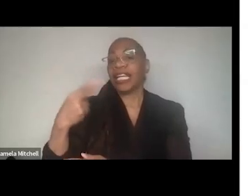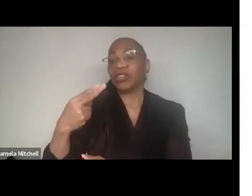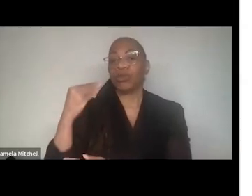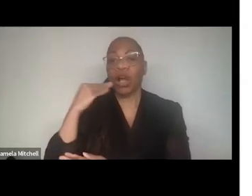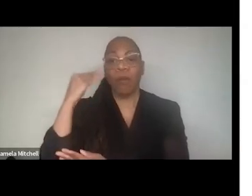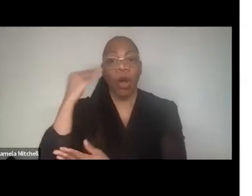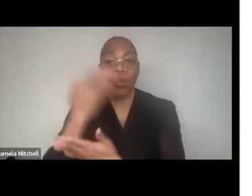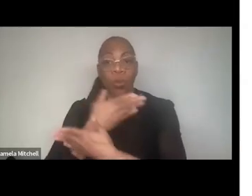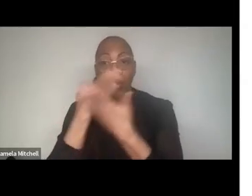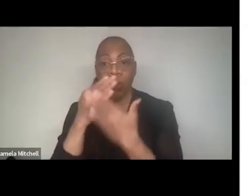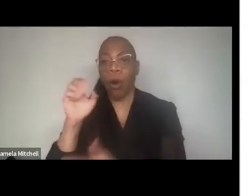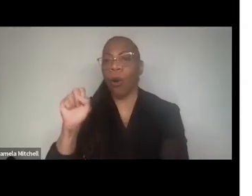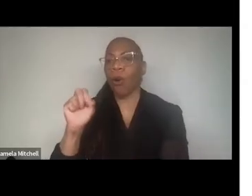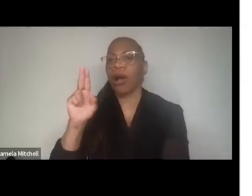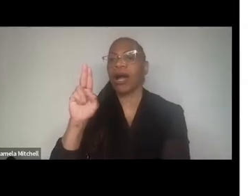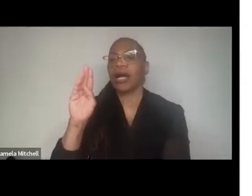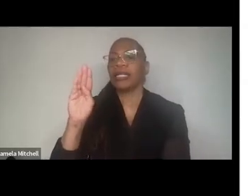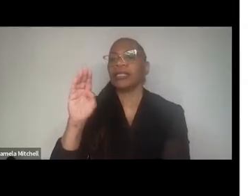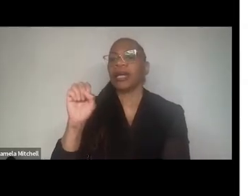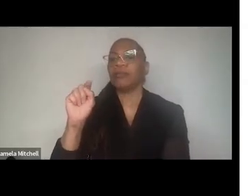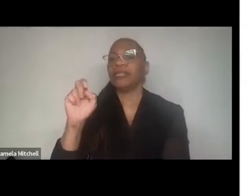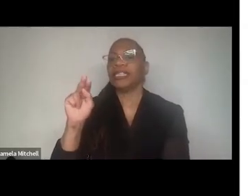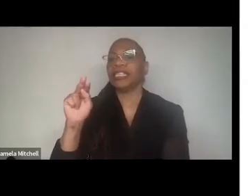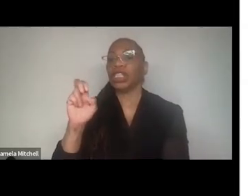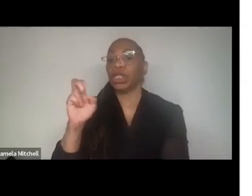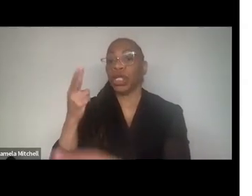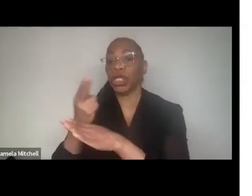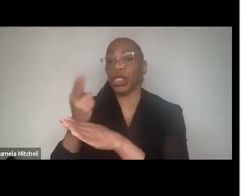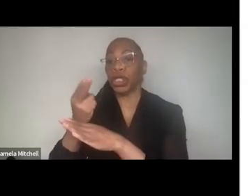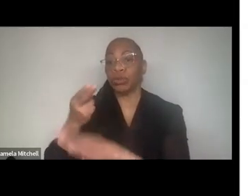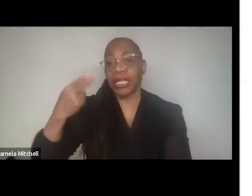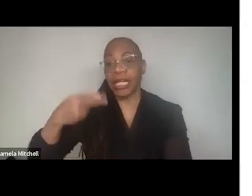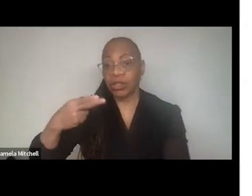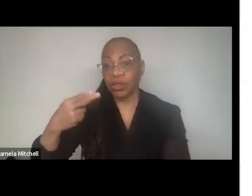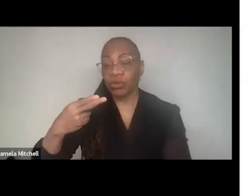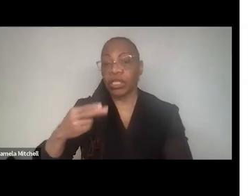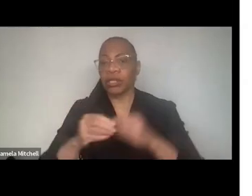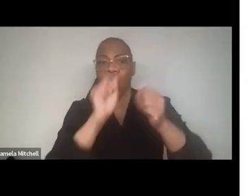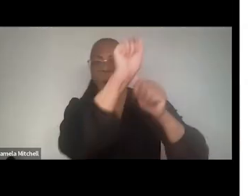historiales de uso de sustancias, todos esos individuos han recibido estas evaluaciones